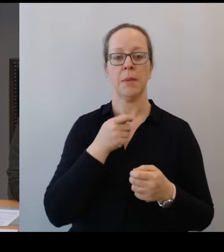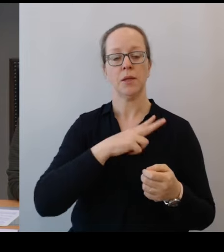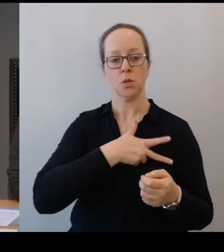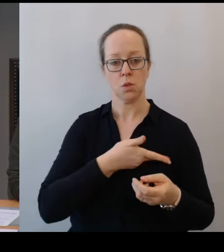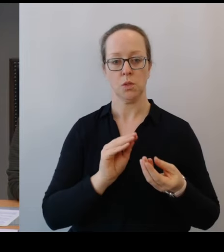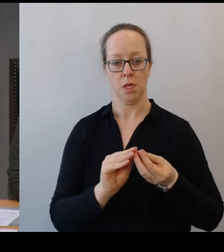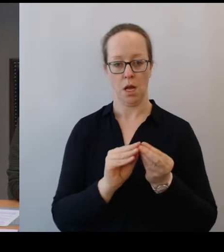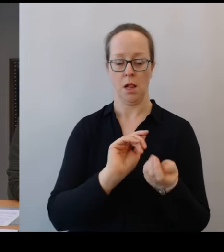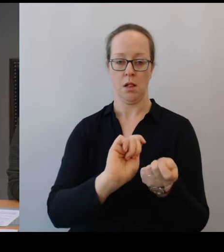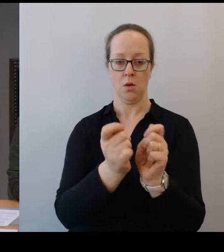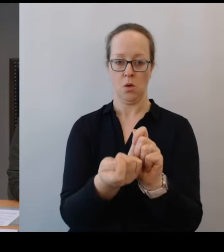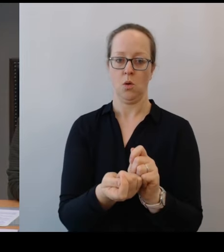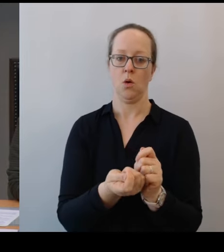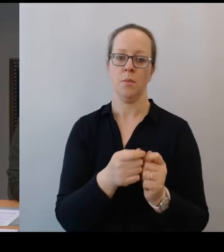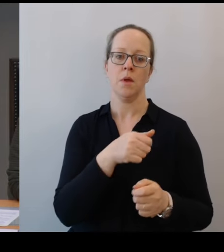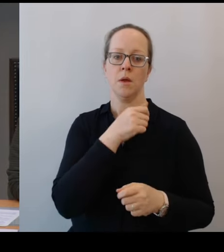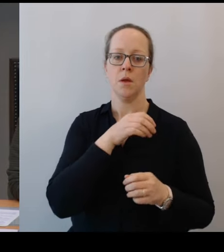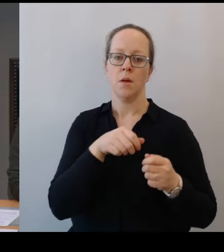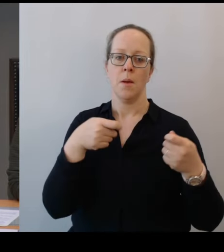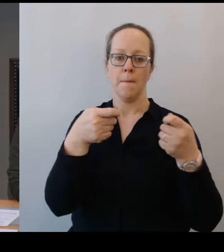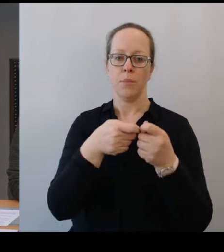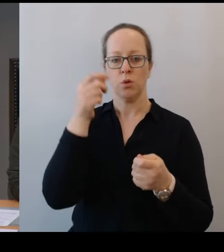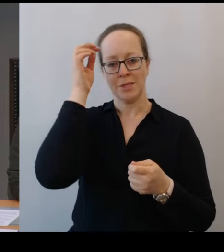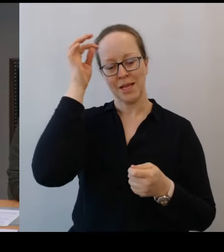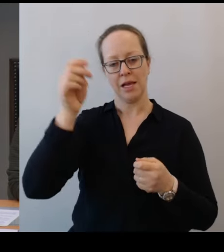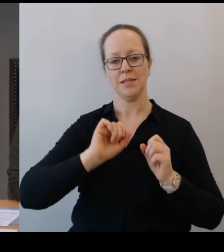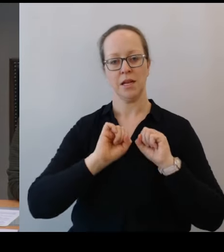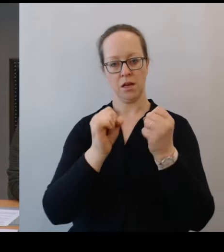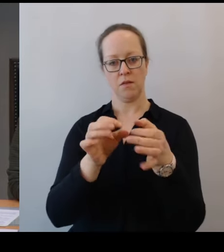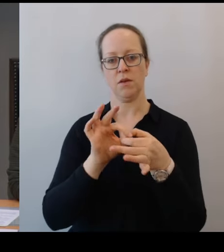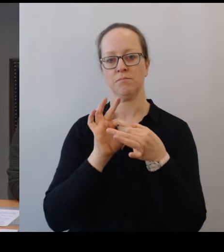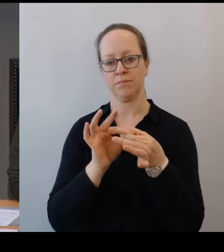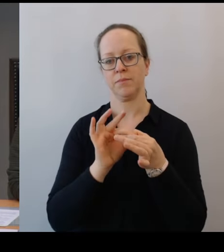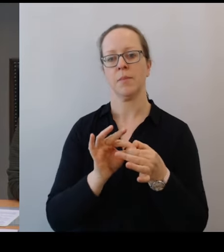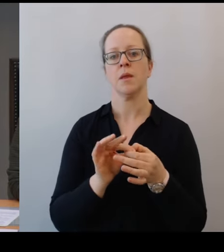In der Beratung beginnt die Fraktion Die Linke und hier der Kollege Schenker.